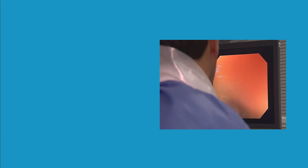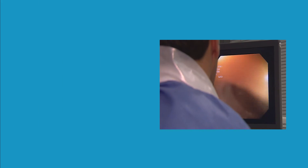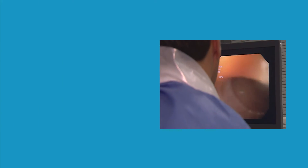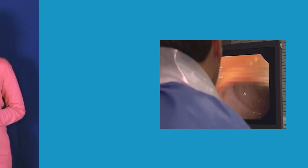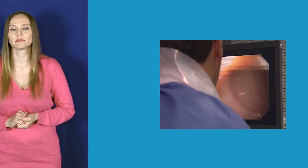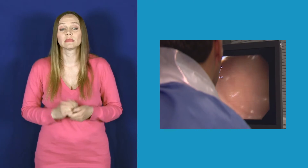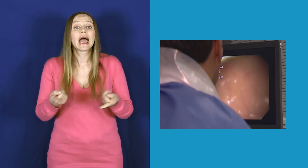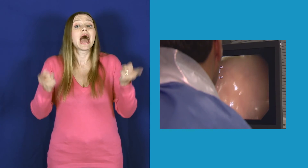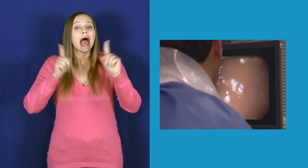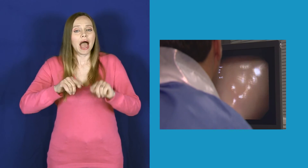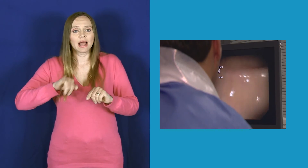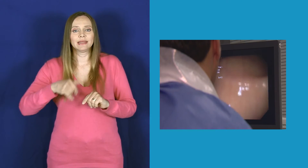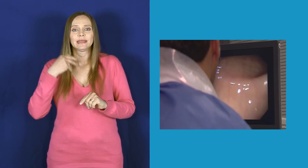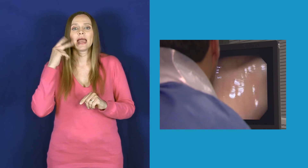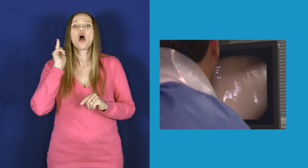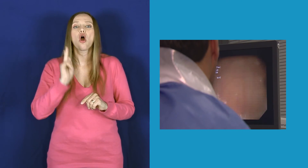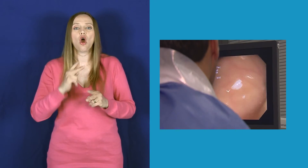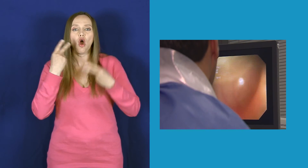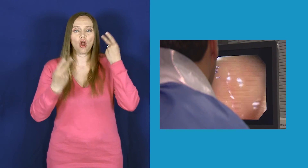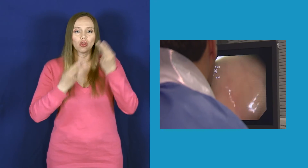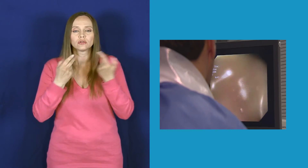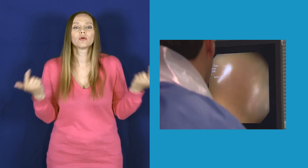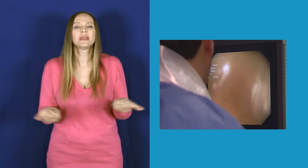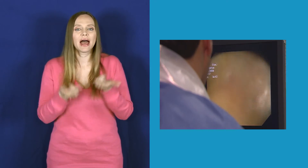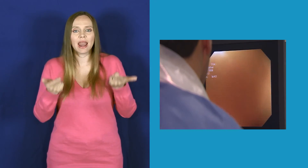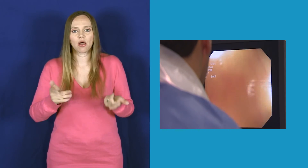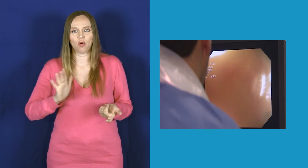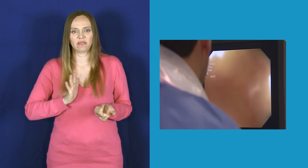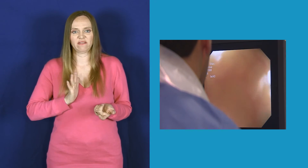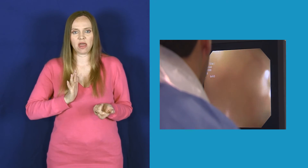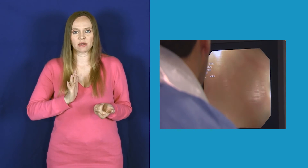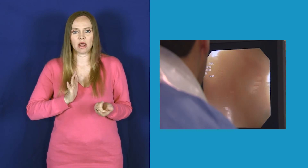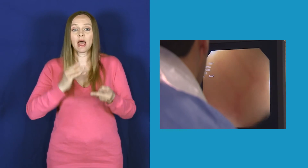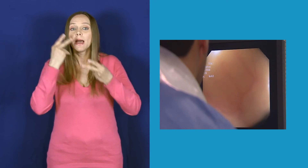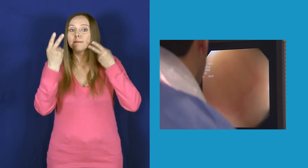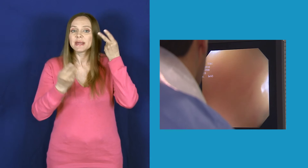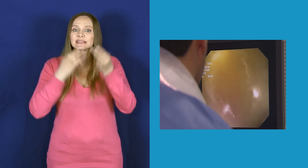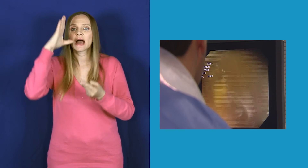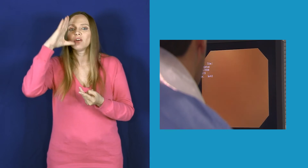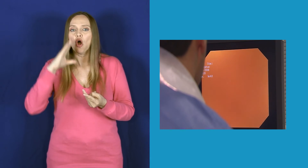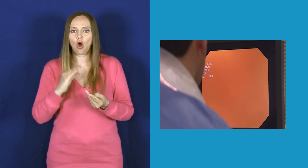Ali je kolonoskopija lahko nevarna? Preiskava običajno poteka nemoteno